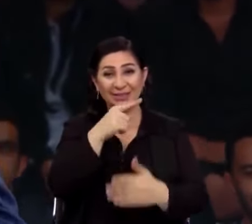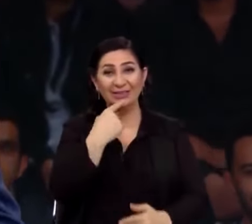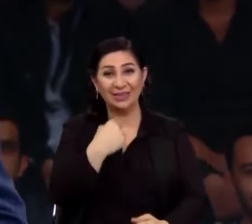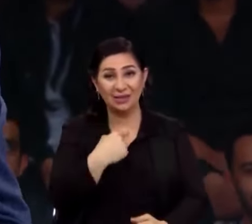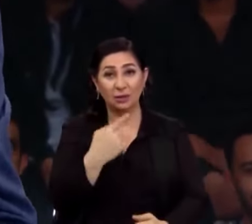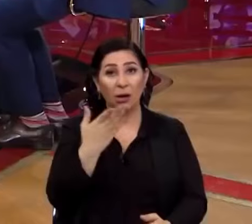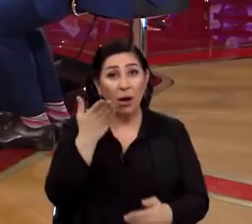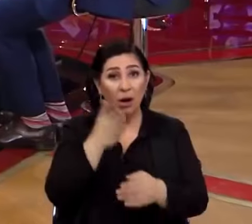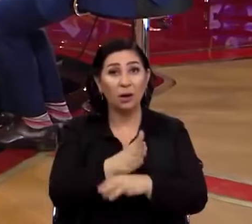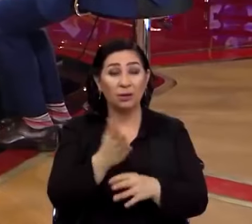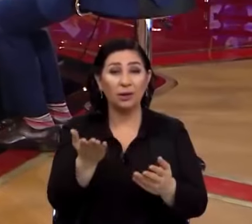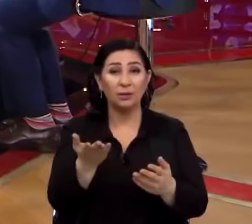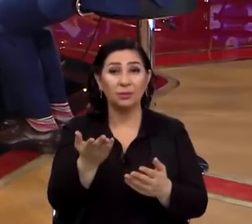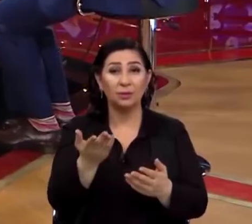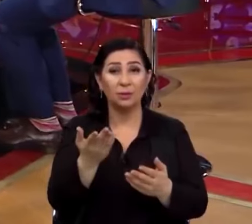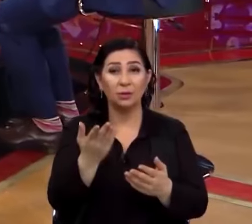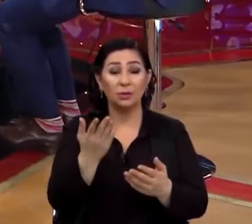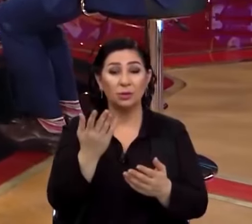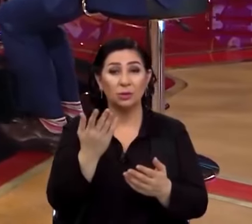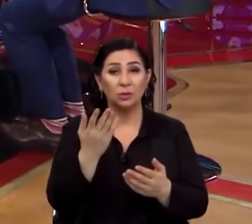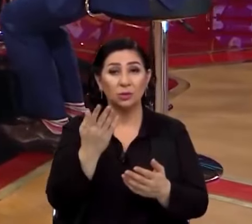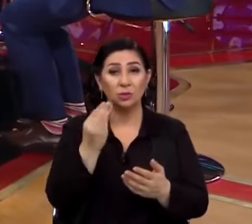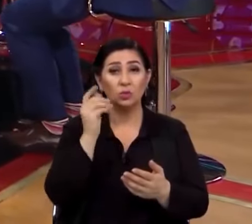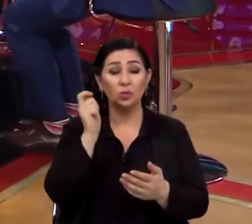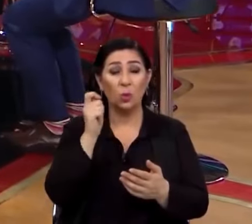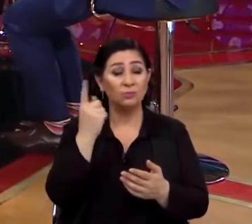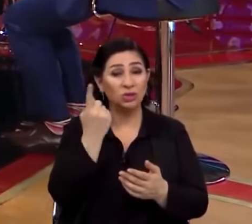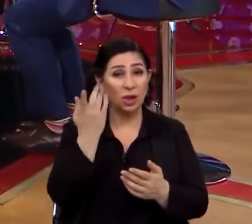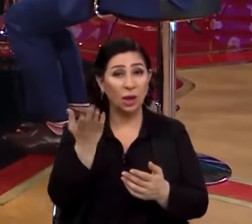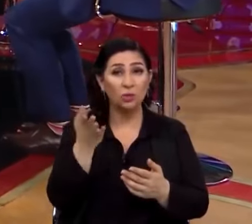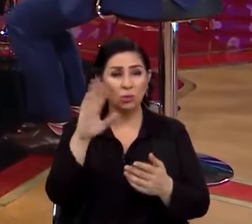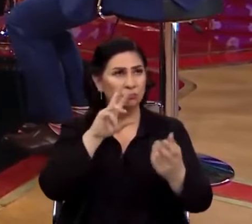hakikaten yani işte çok e zor bir durum falan sonra herkes birbirine baktı Dedi